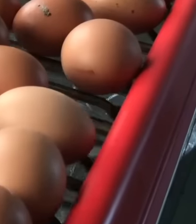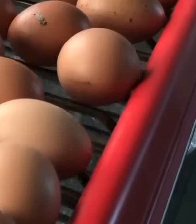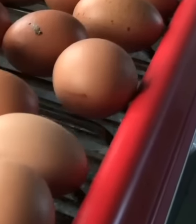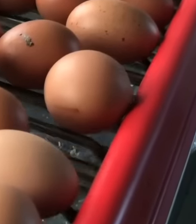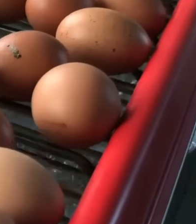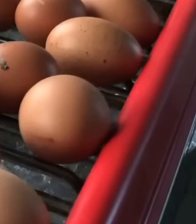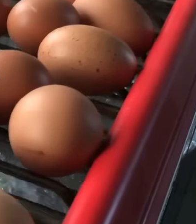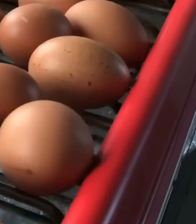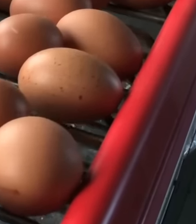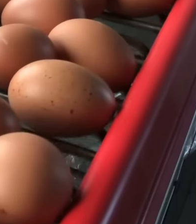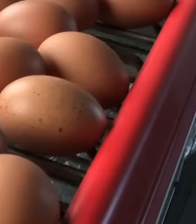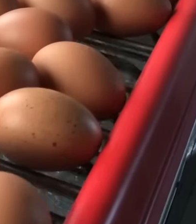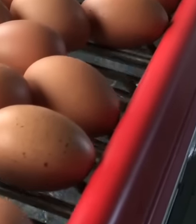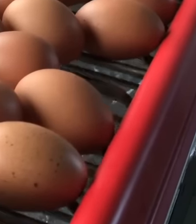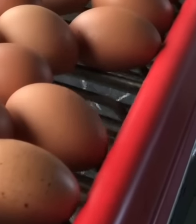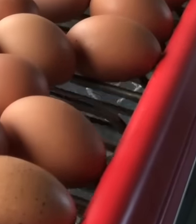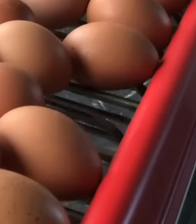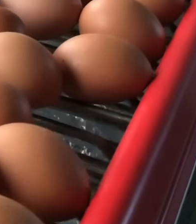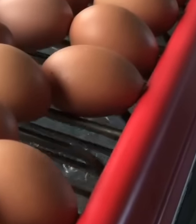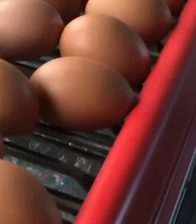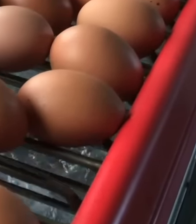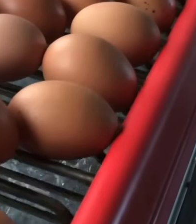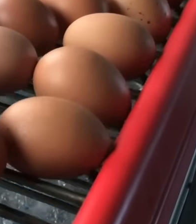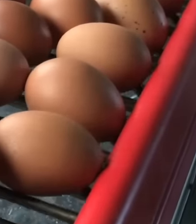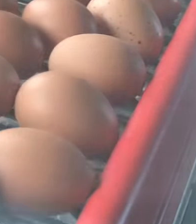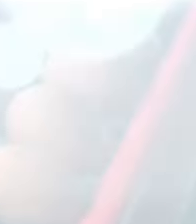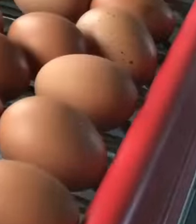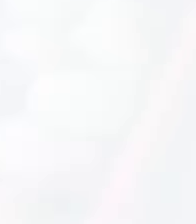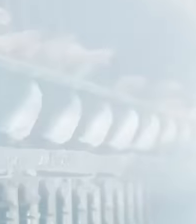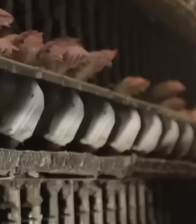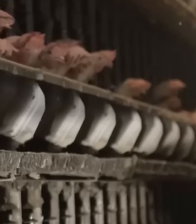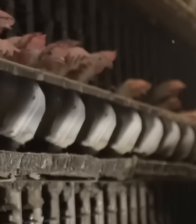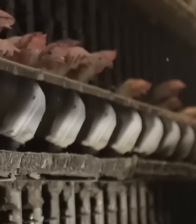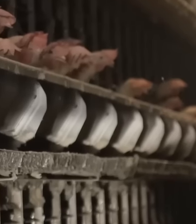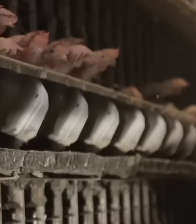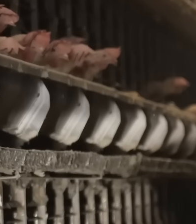para sostener industrias de clase mundial. Esta inversión no solo significa más plantas